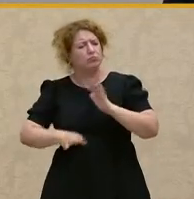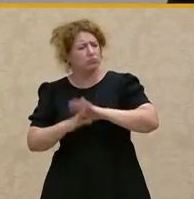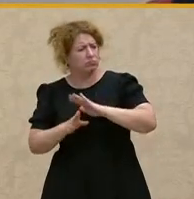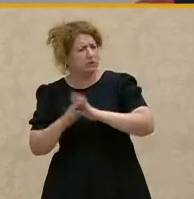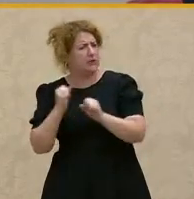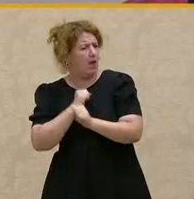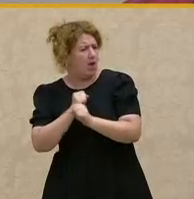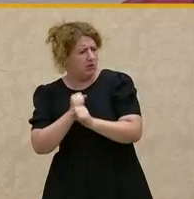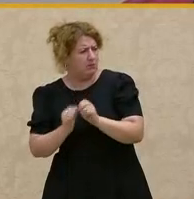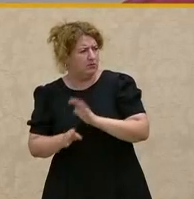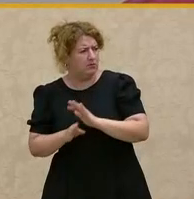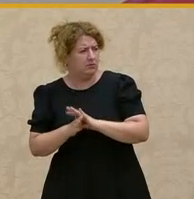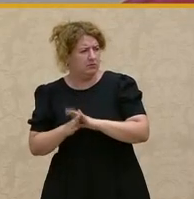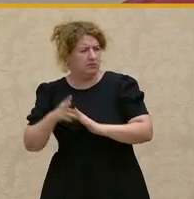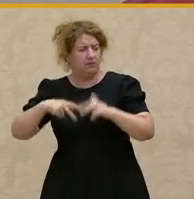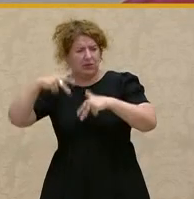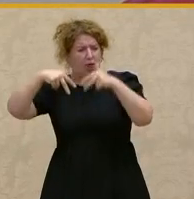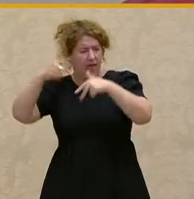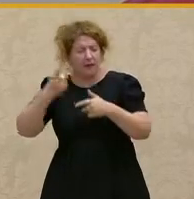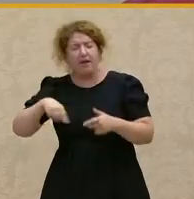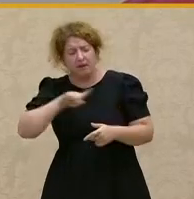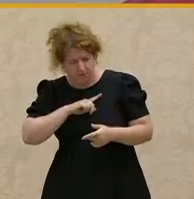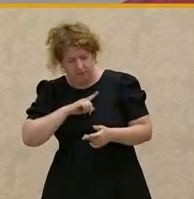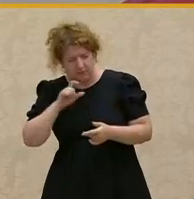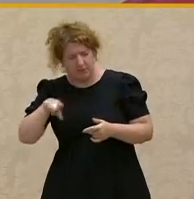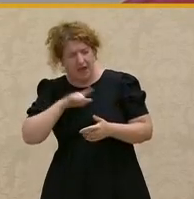las personas con sordoceguera en España reciban la atención y el reconocimiento